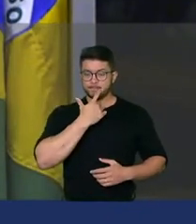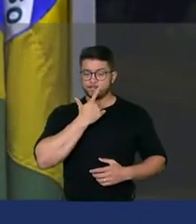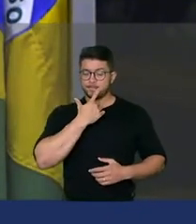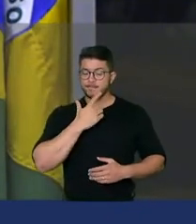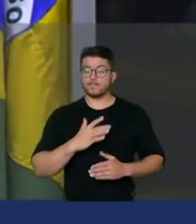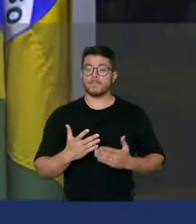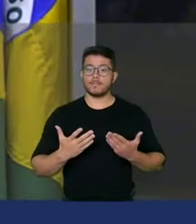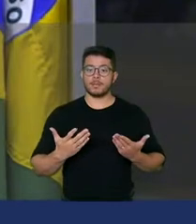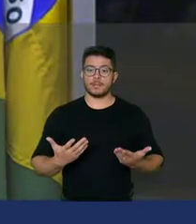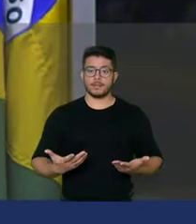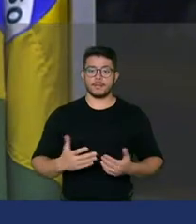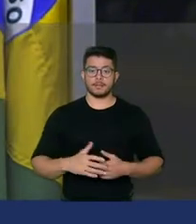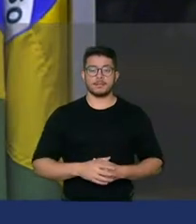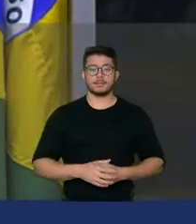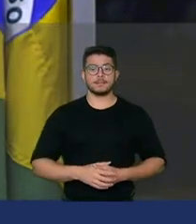LUGARES QUE ELES MESMOS... SEMPRE HISTORICAMENTE AOS 61